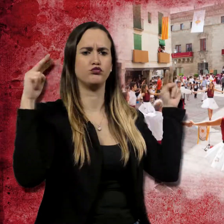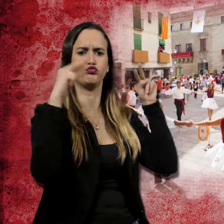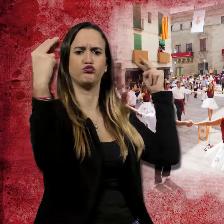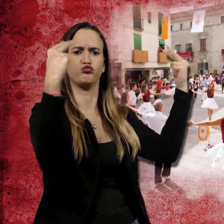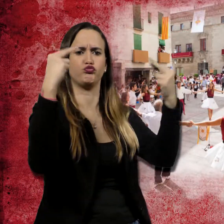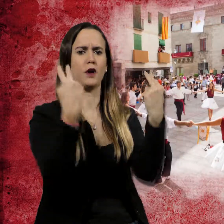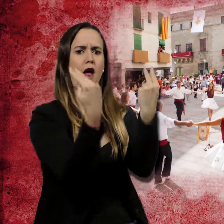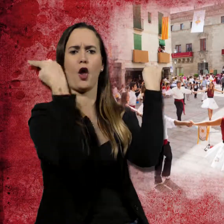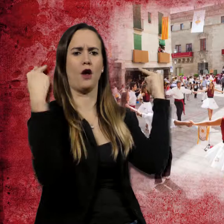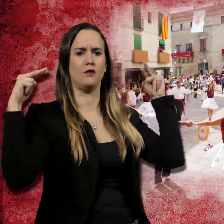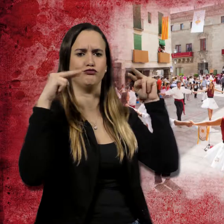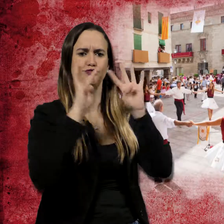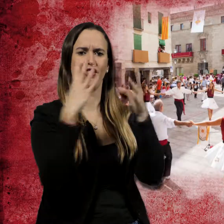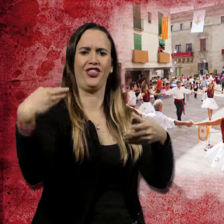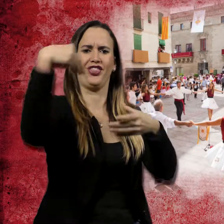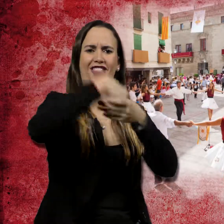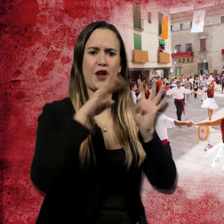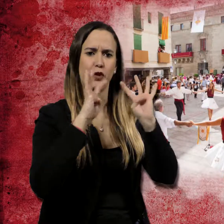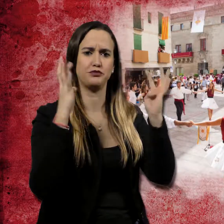encarats vers l’interior del cercle